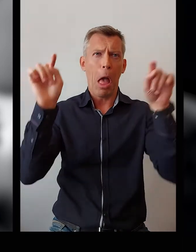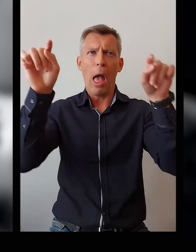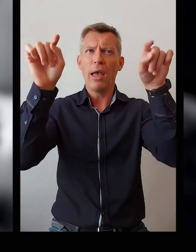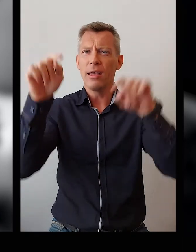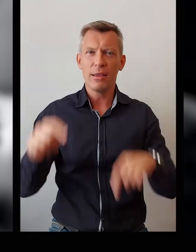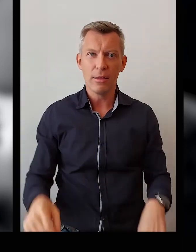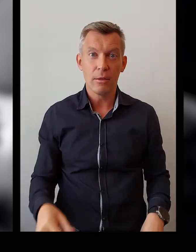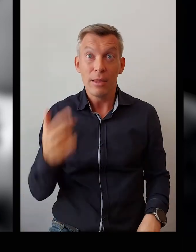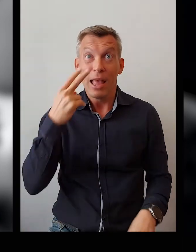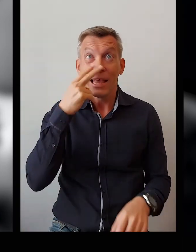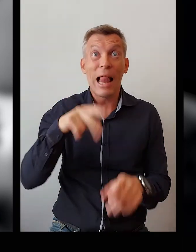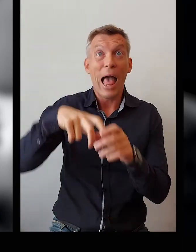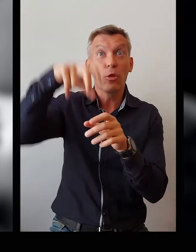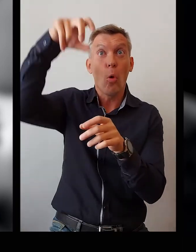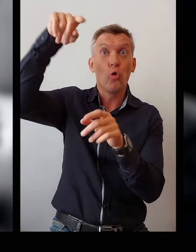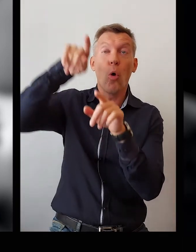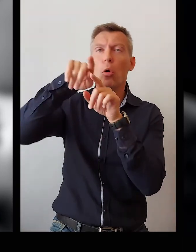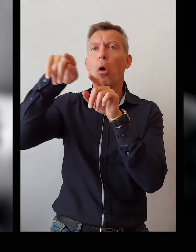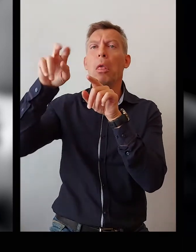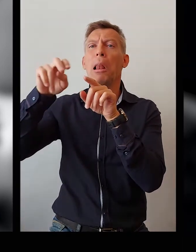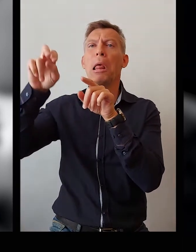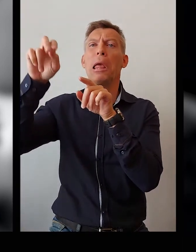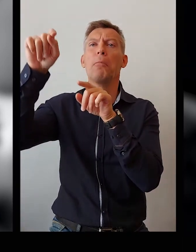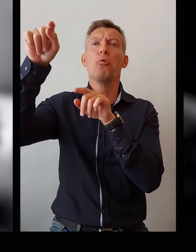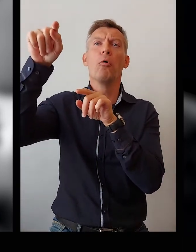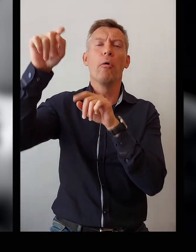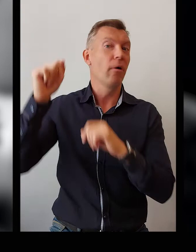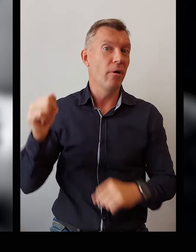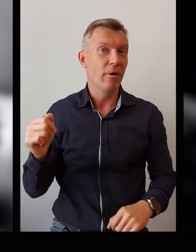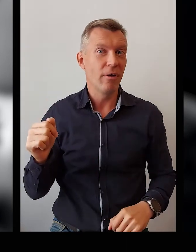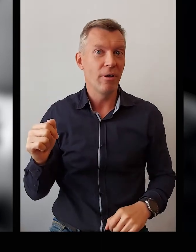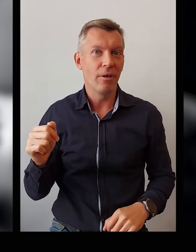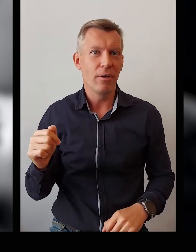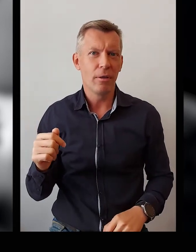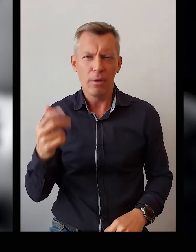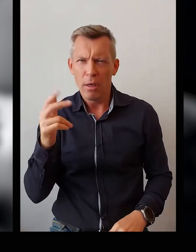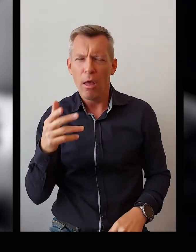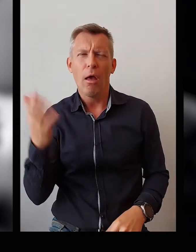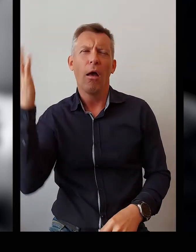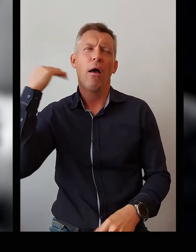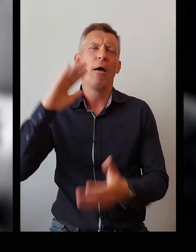egy kilátótorony néhány grádicsát, a hitvesi ágyakat,